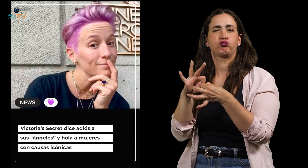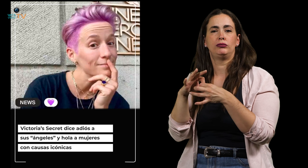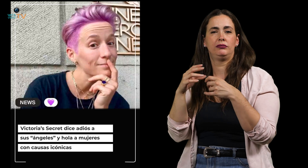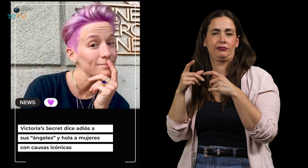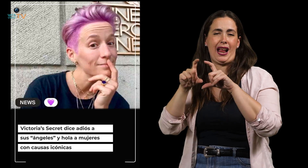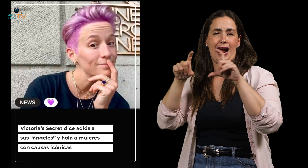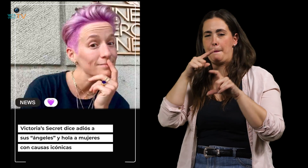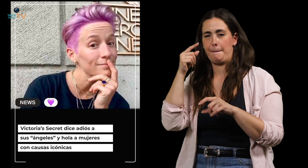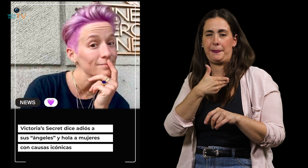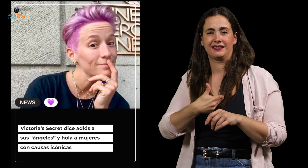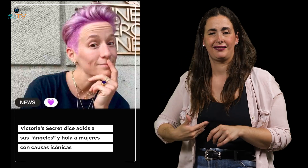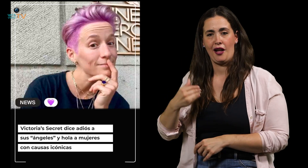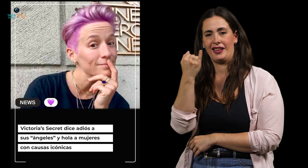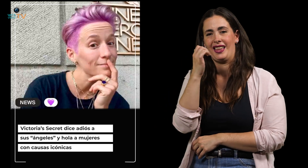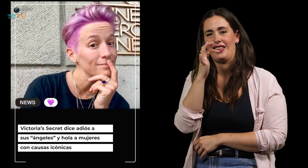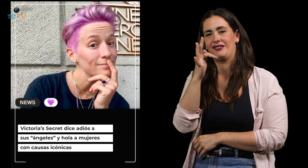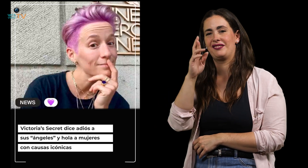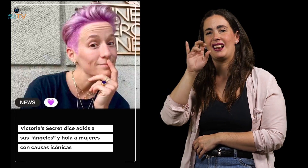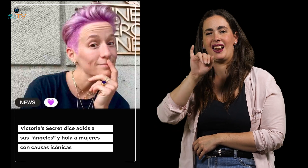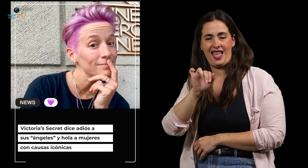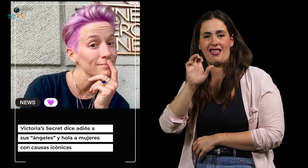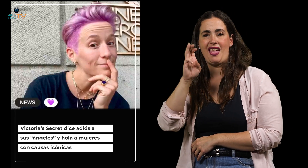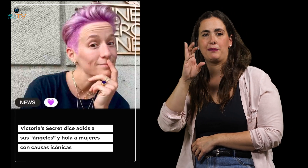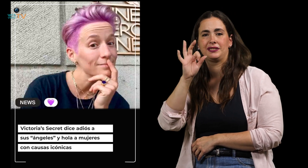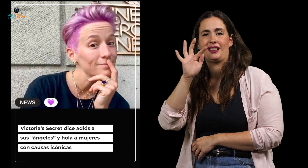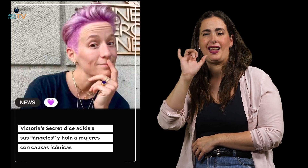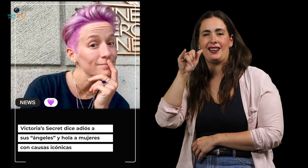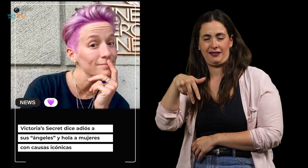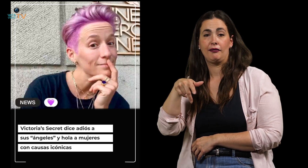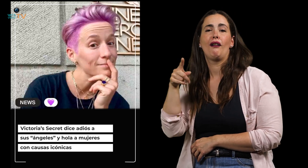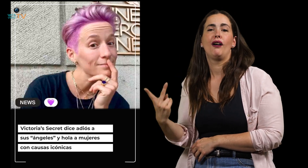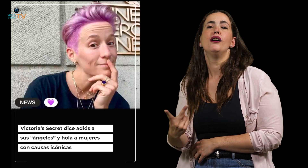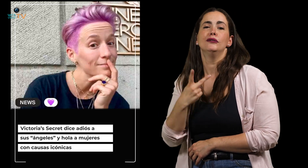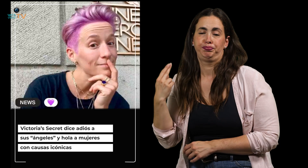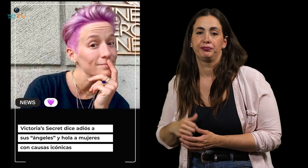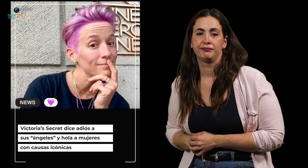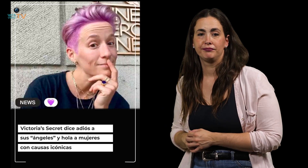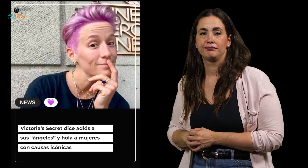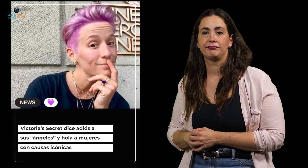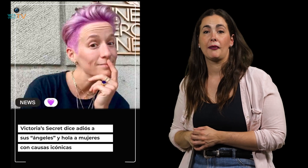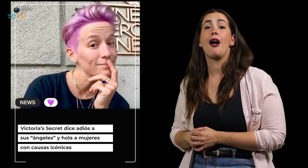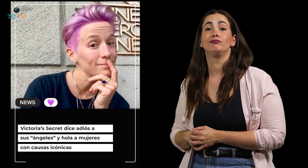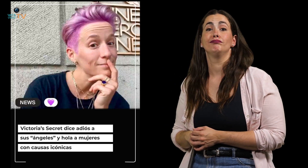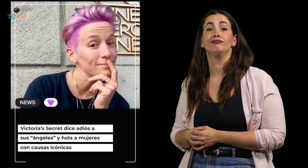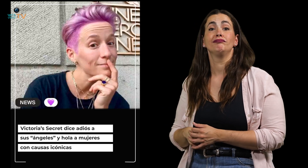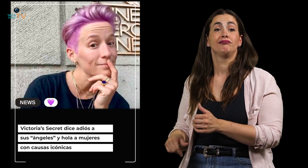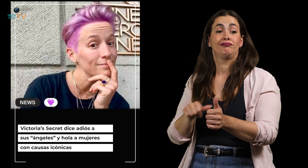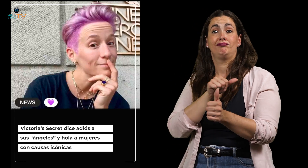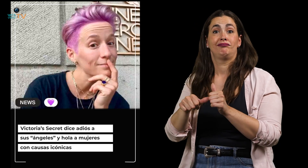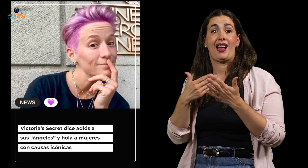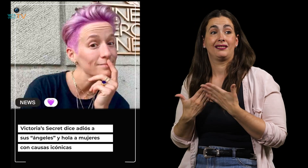y era próximo al empresario Jeffrey Epstein, fue retirado y desde entonces